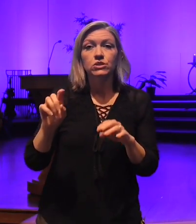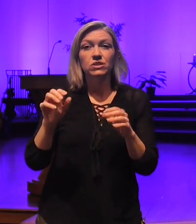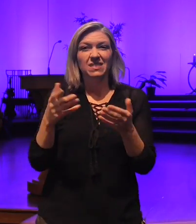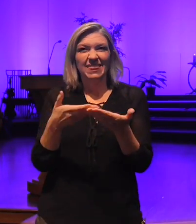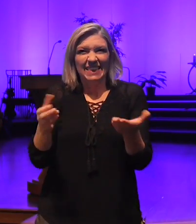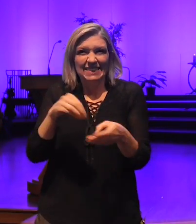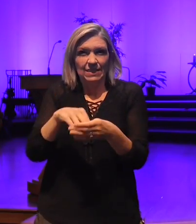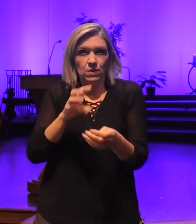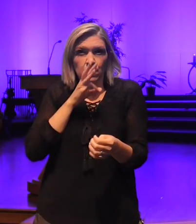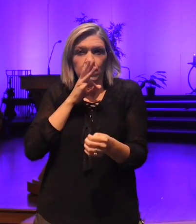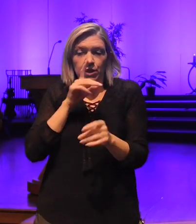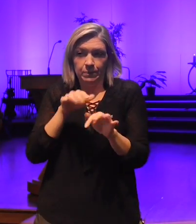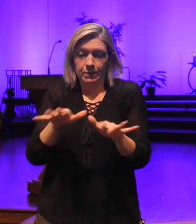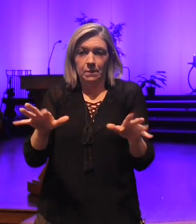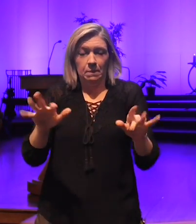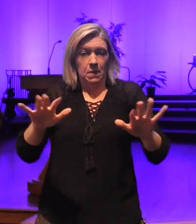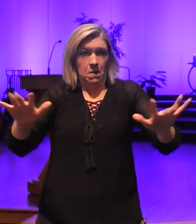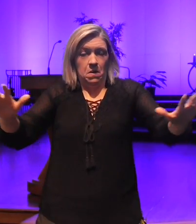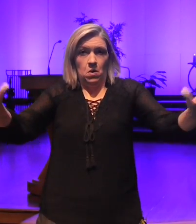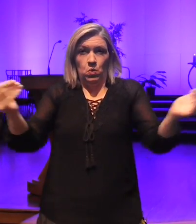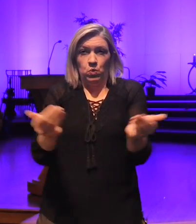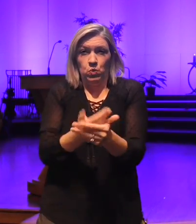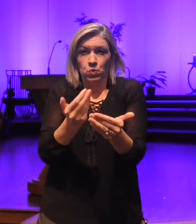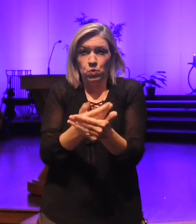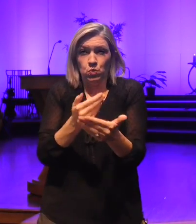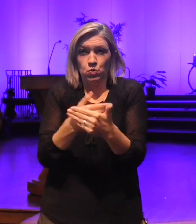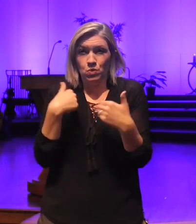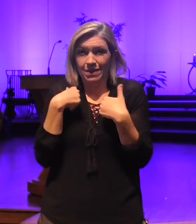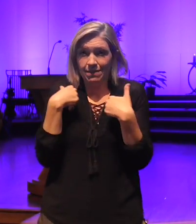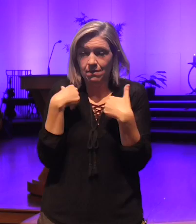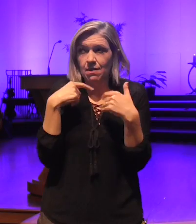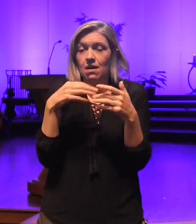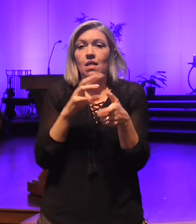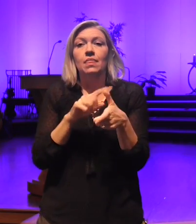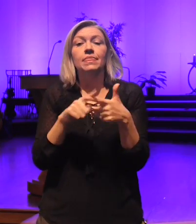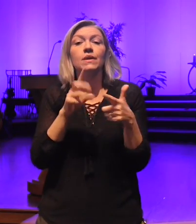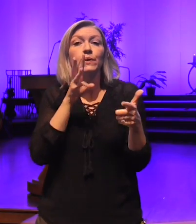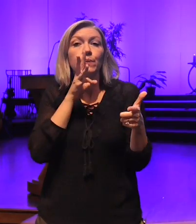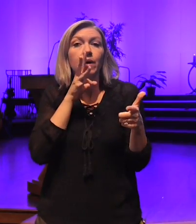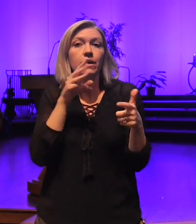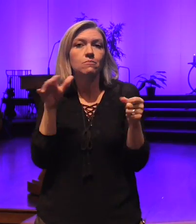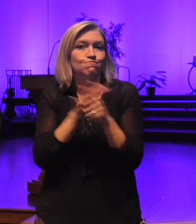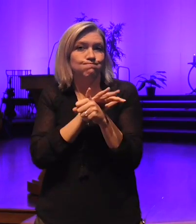se creó más y más y más y más novedad hasta que las aguas se volvieron realmente realmente lleno y luego pareció